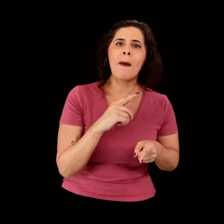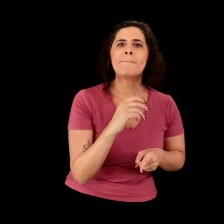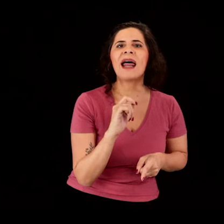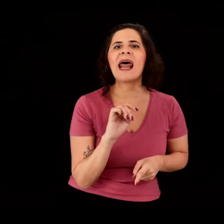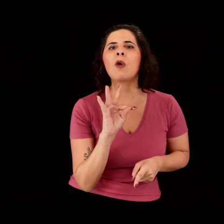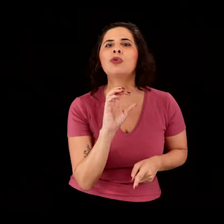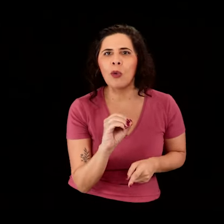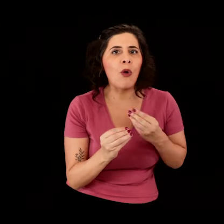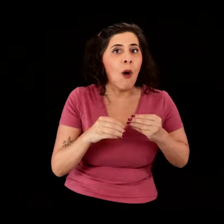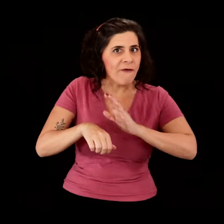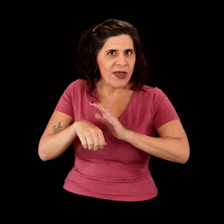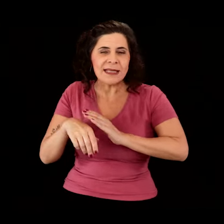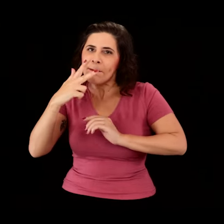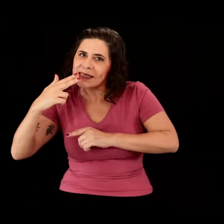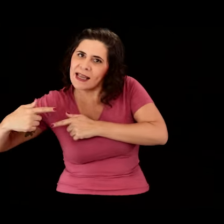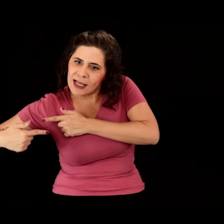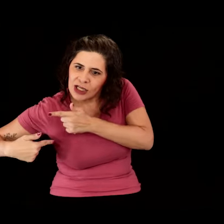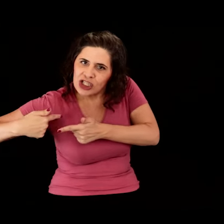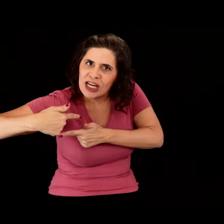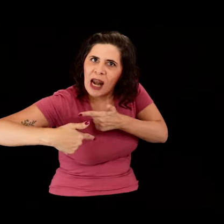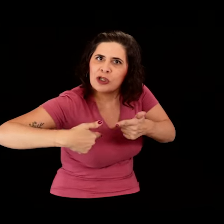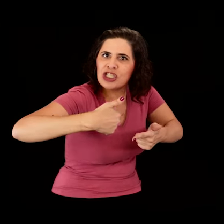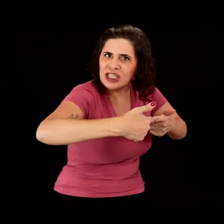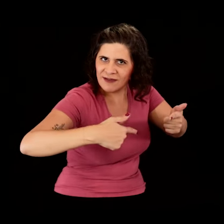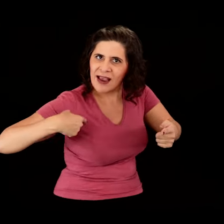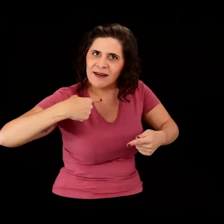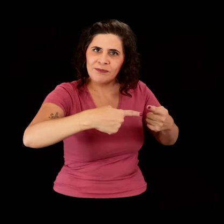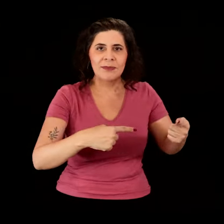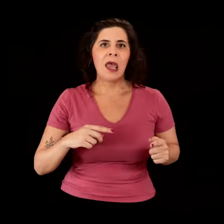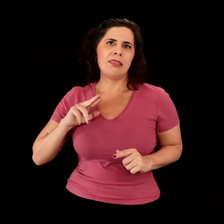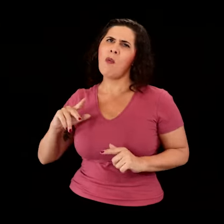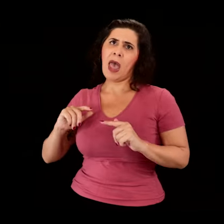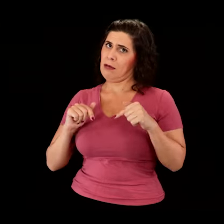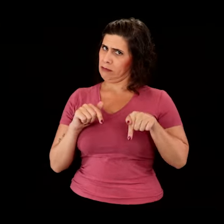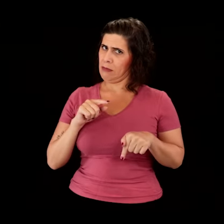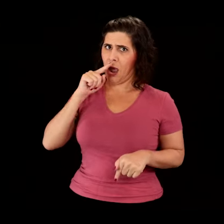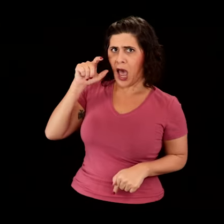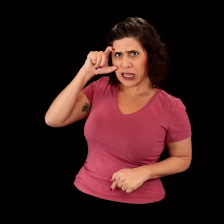como vai se criando uma espécie de genealogia de uma pessoa que, como disse, não vinha de nenhuma tradição